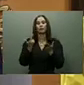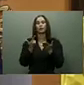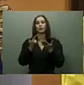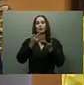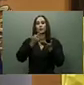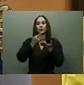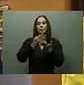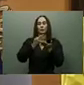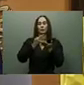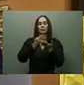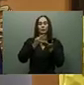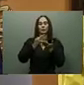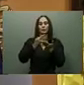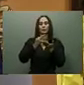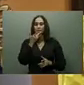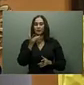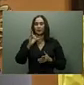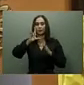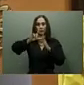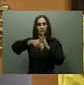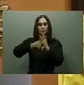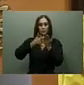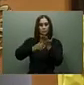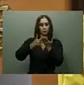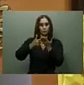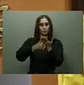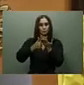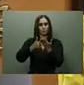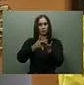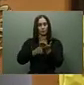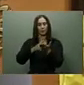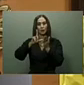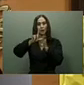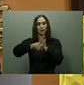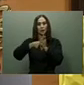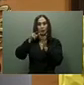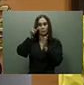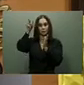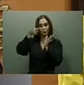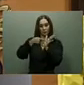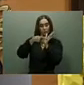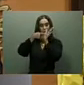de 3 mil tarjetas del programa Supérate a las nuevas familias que entrarán al subsidio Aliméntate.